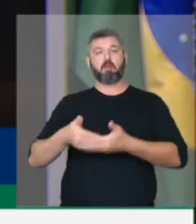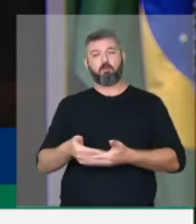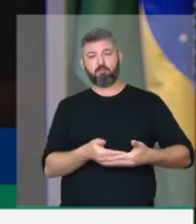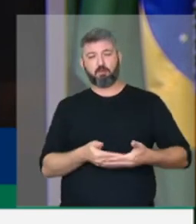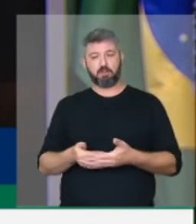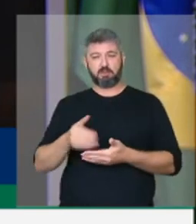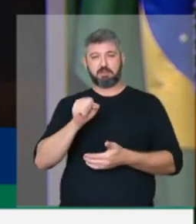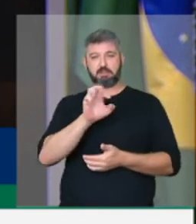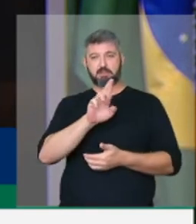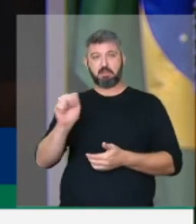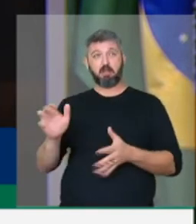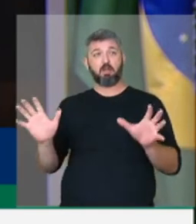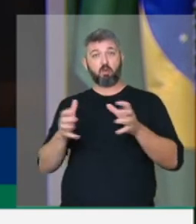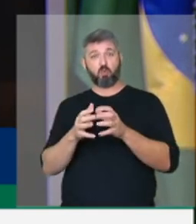INFANTIL DA SERRA EM QUE A